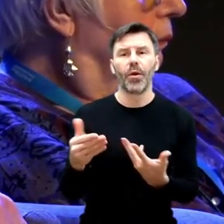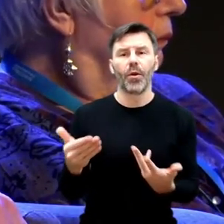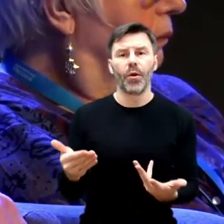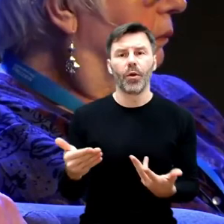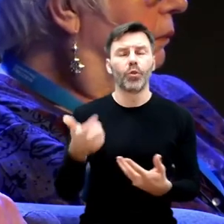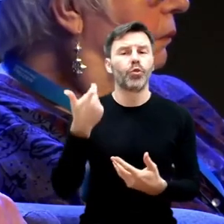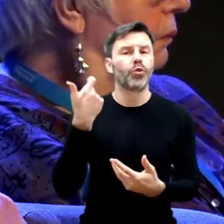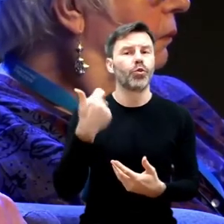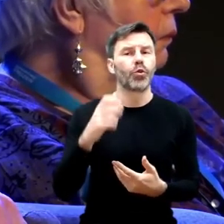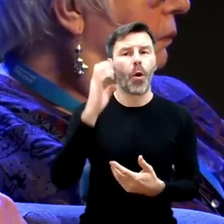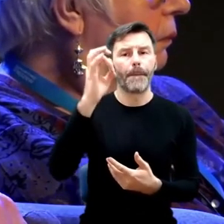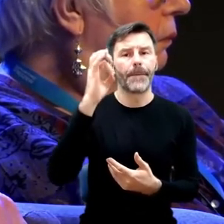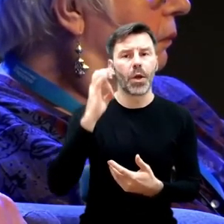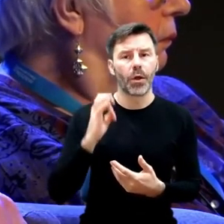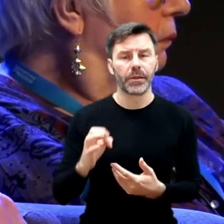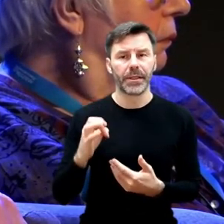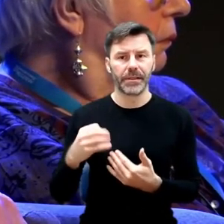oddany w ręce sektora prywatnego.